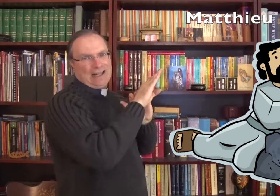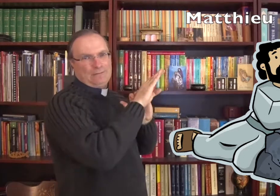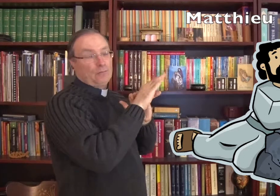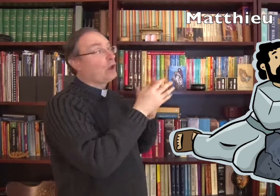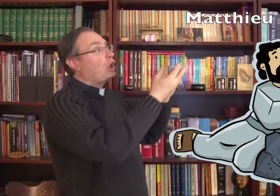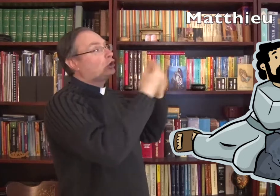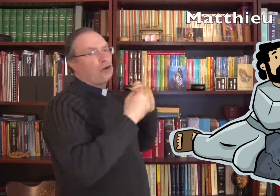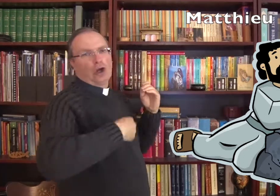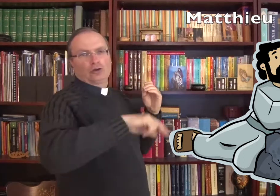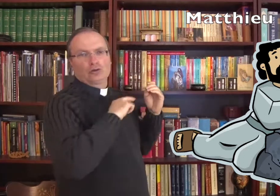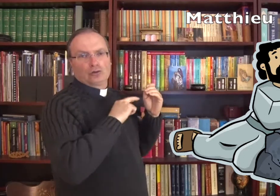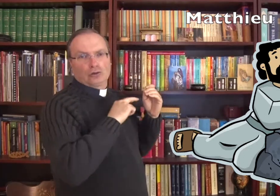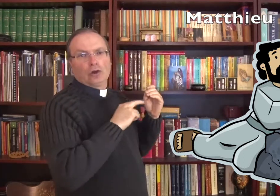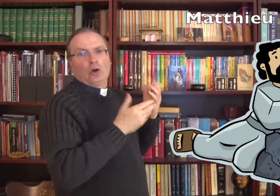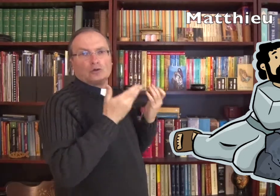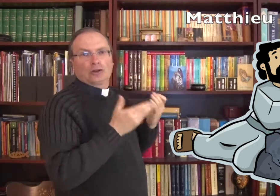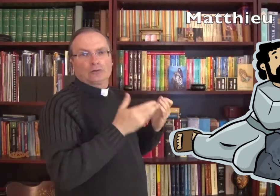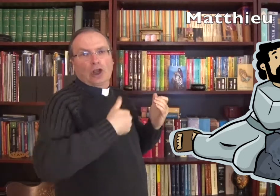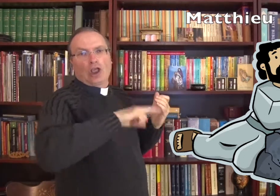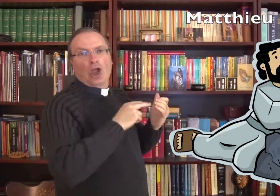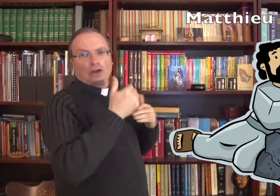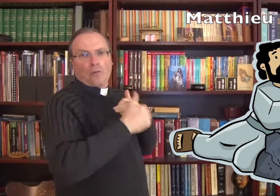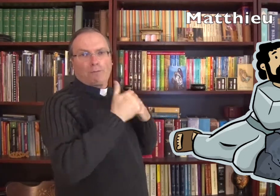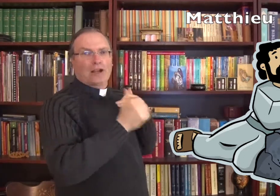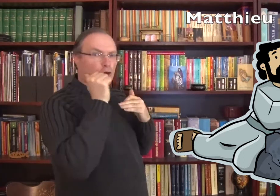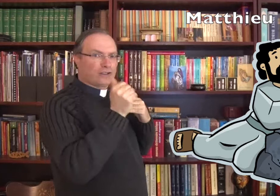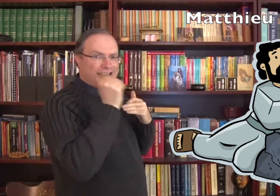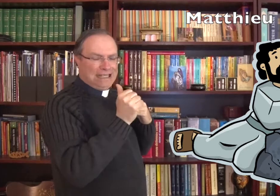Donne-nous aujourd’hui notre pain quotidien;